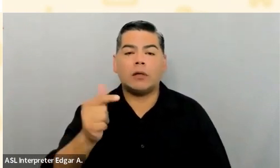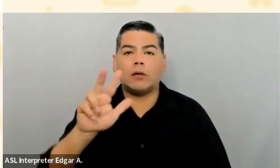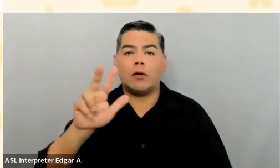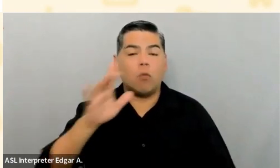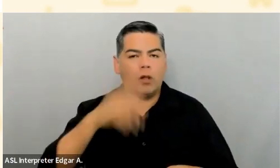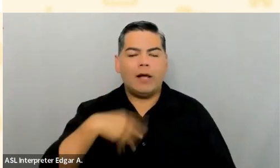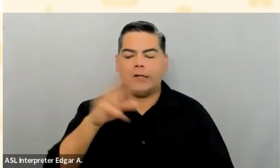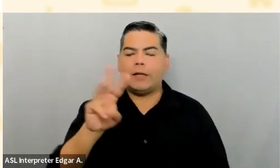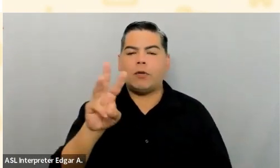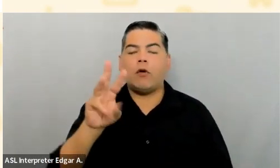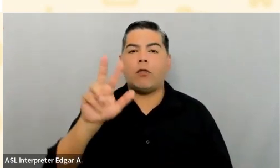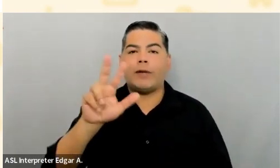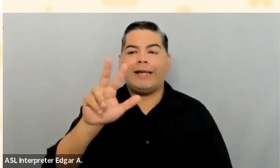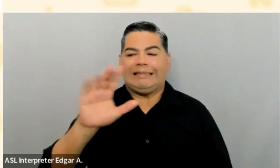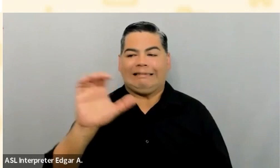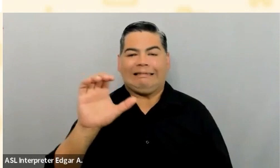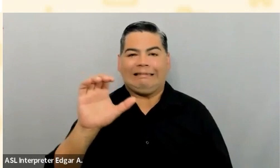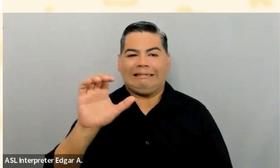por el acrónimo en lugar del contenido web porque AG va a ser